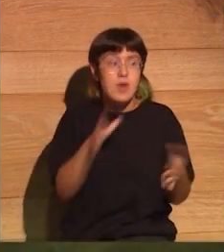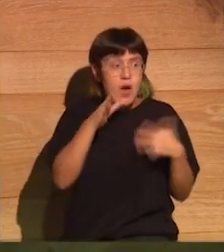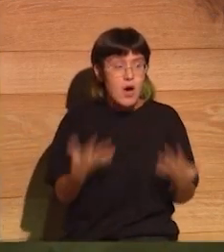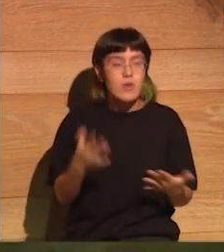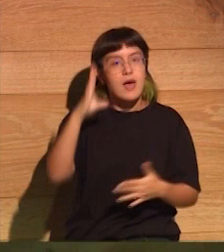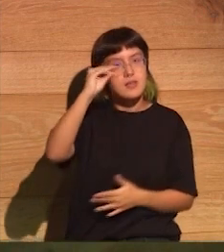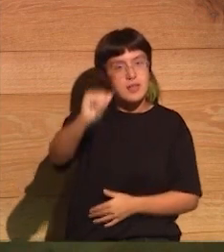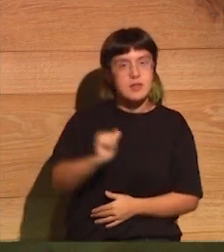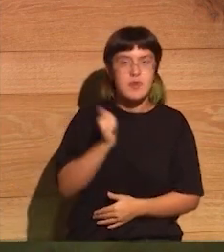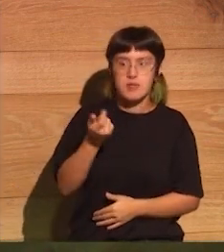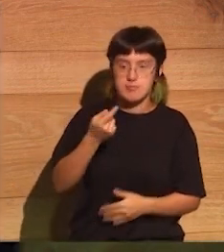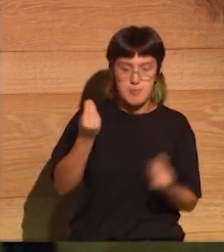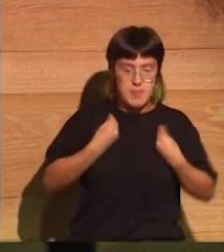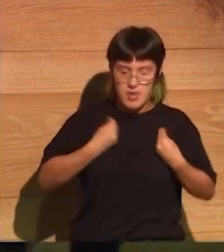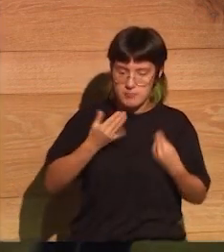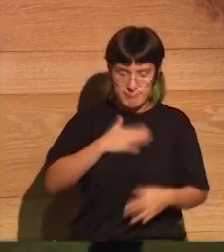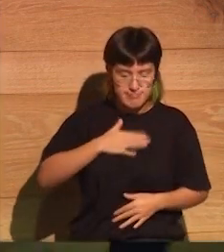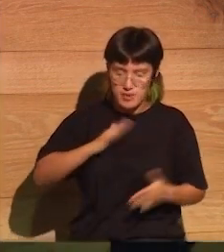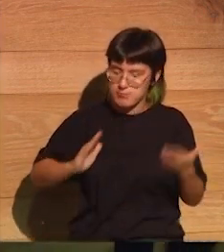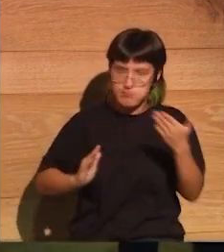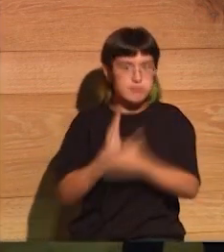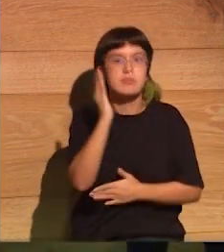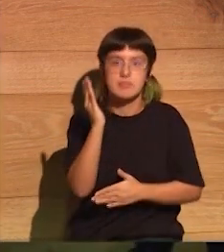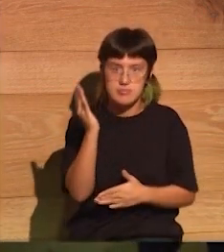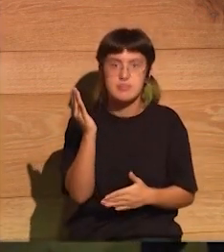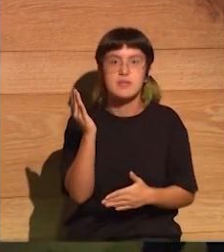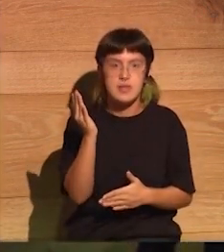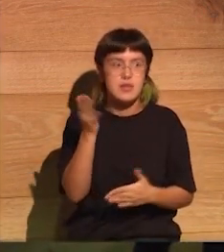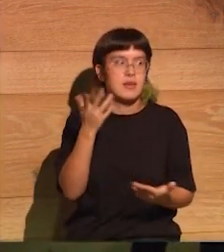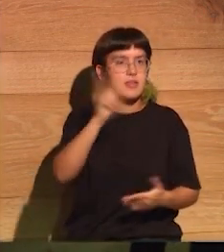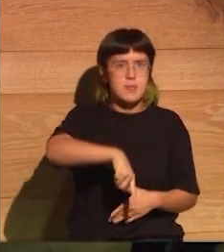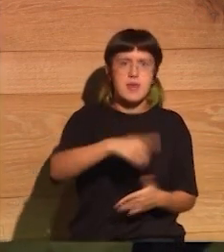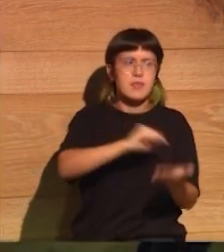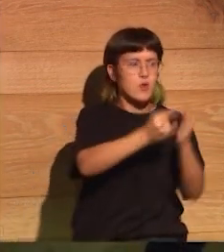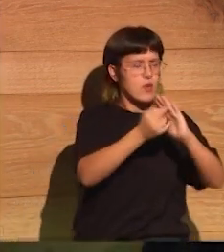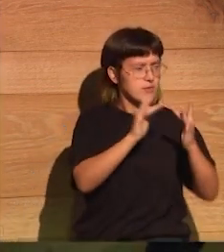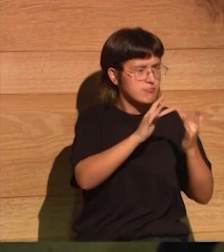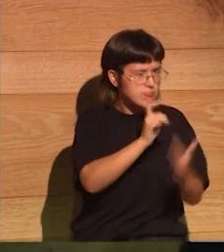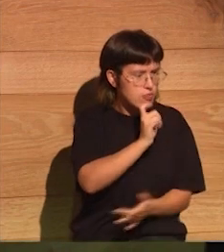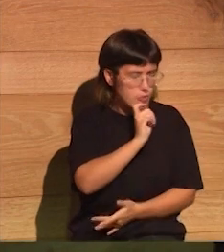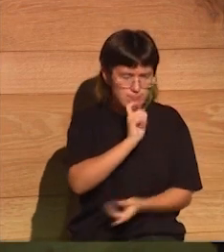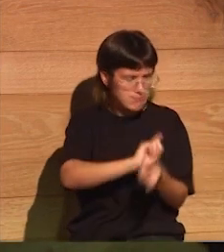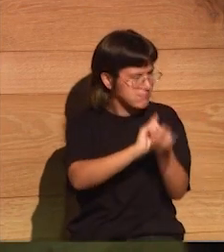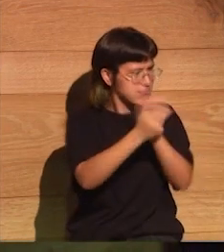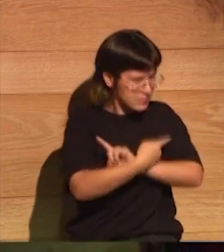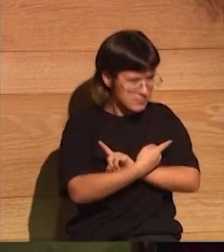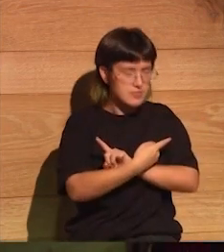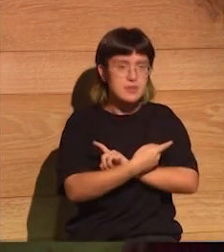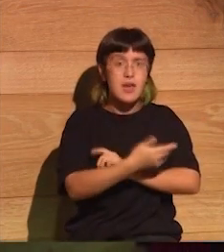ha irrumpido en nuestras vidas, ha cambiado nuestra forma de relacionarnos con la tecnología. No lo veíamos, pero cada vez lo vemos más claramente.